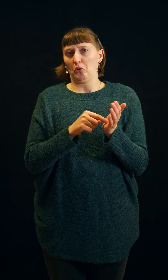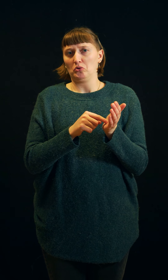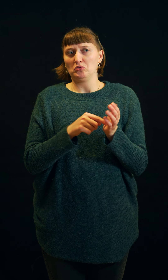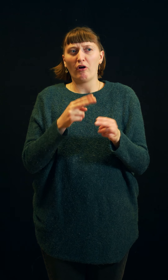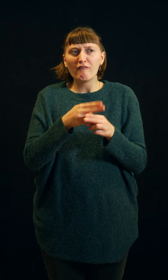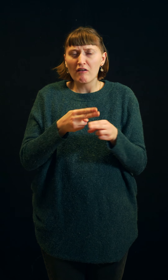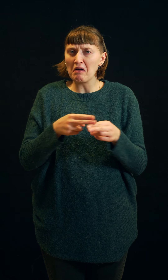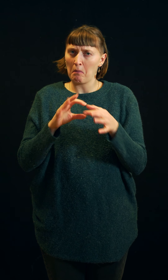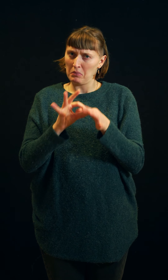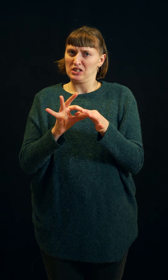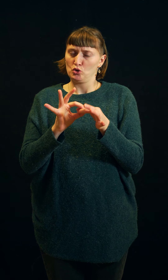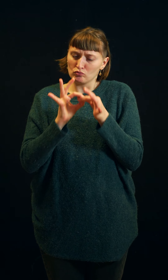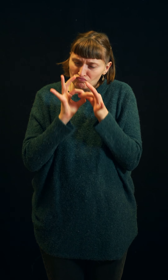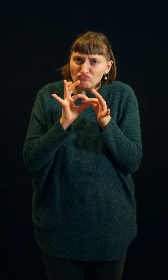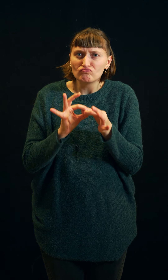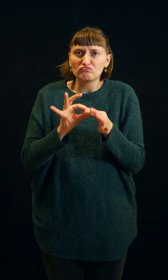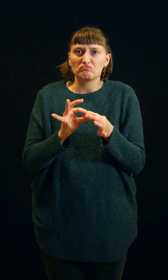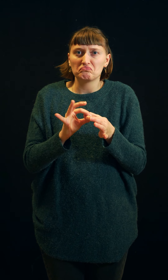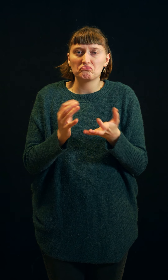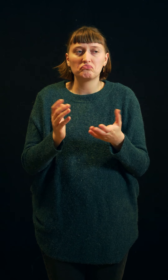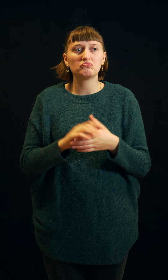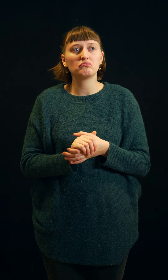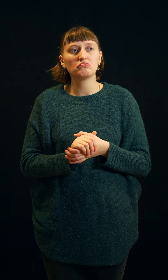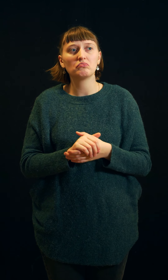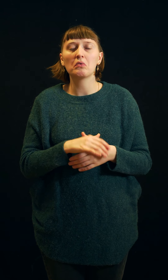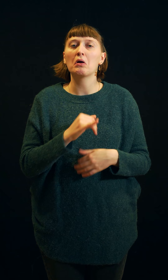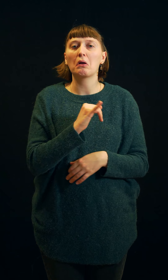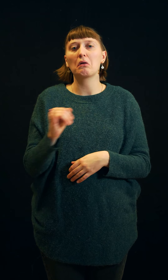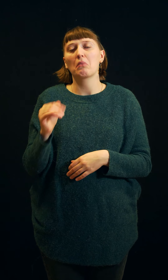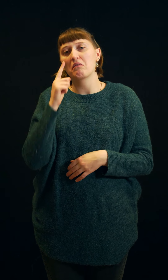dafür stehen die einem doch viel zu nah.